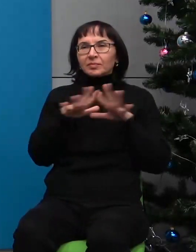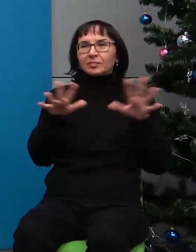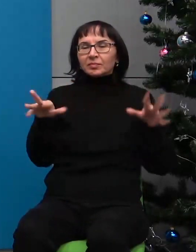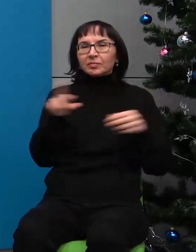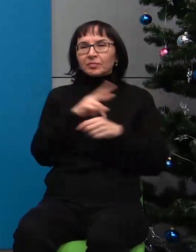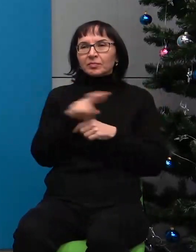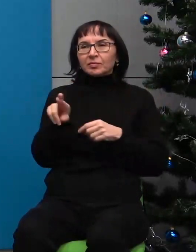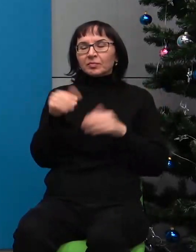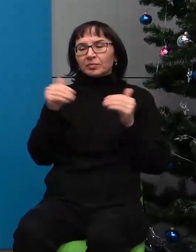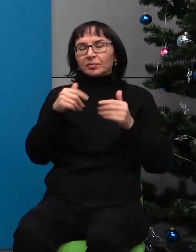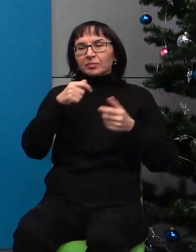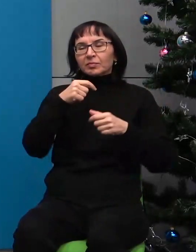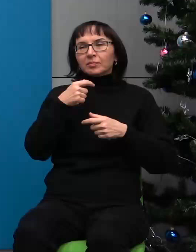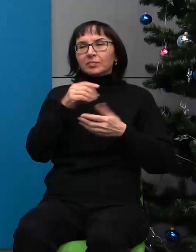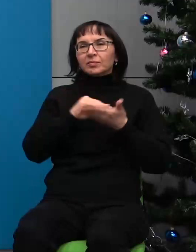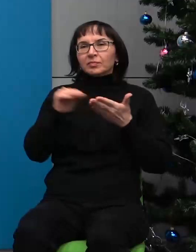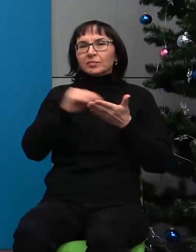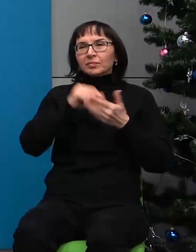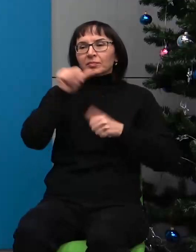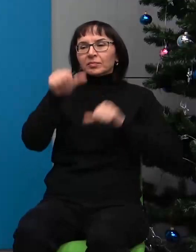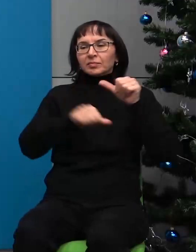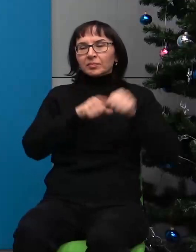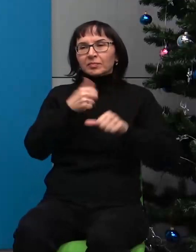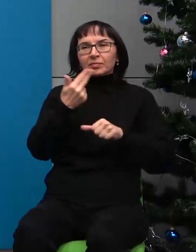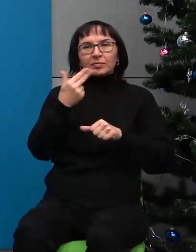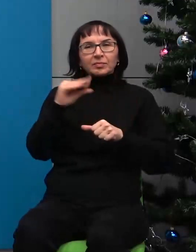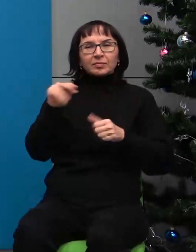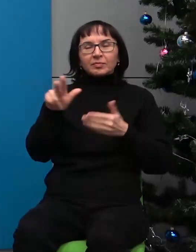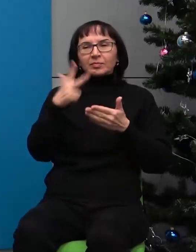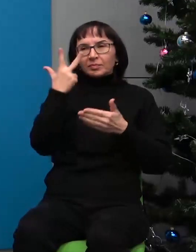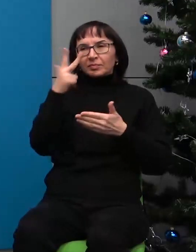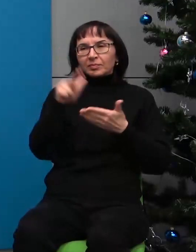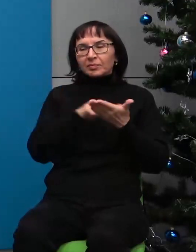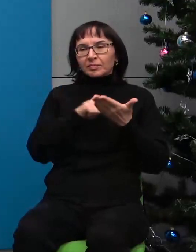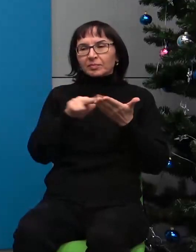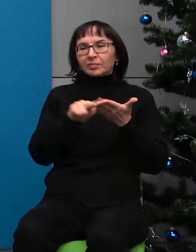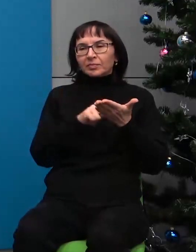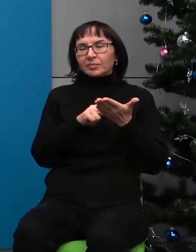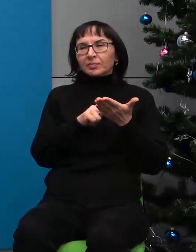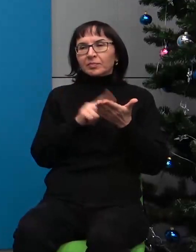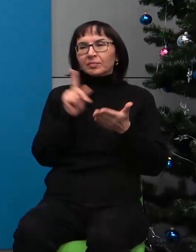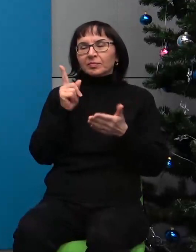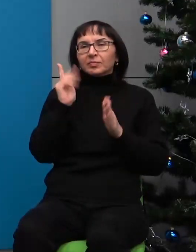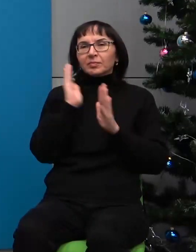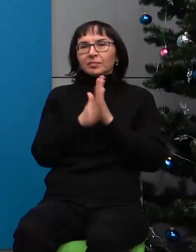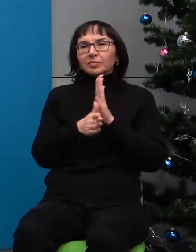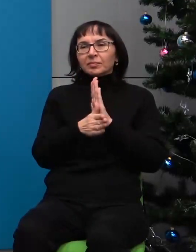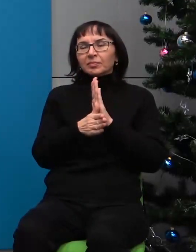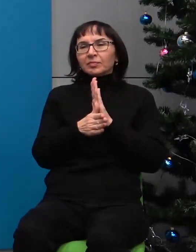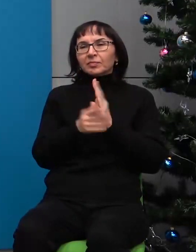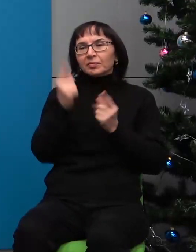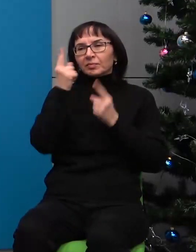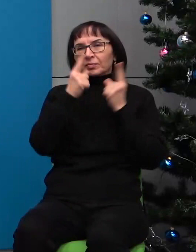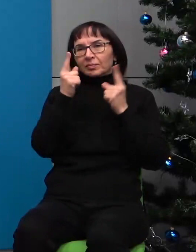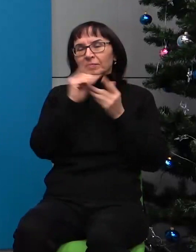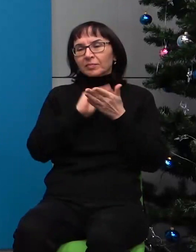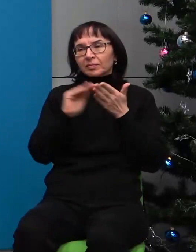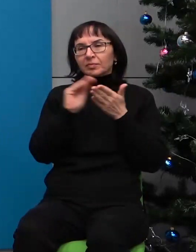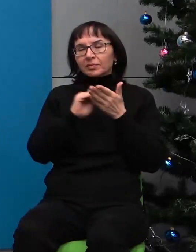ja mogłem to rok pisać, a nie trzy miesiące. Ale po prostu stwierdziłem, bo to pisanie to jest przygoda.